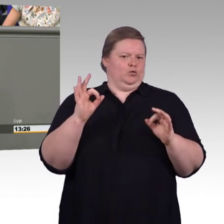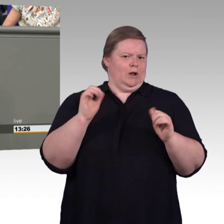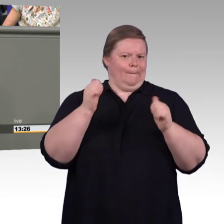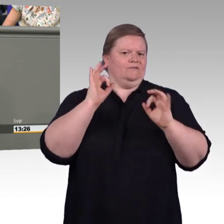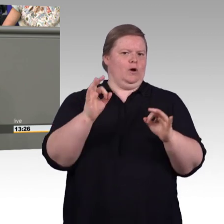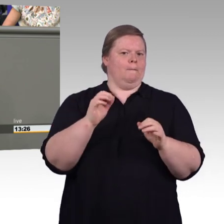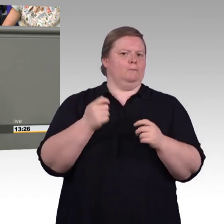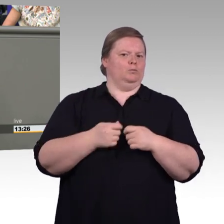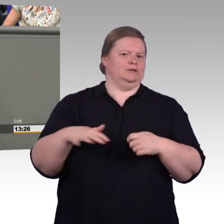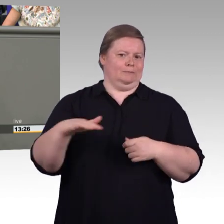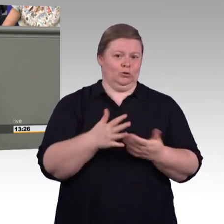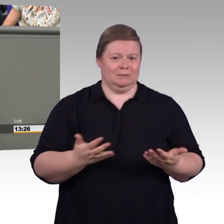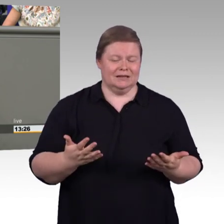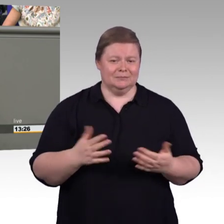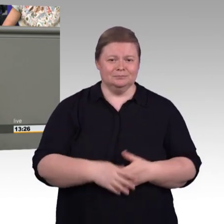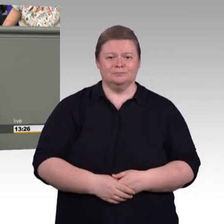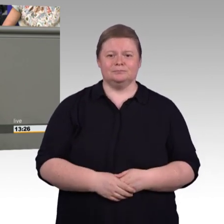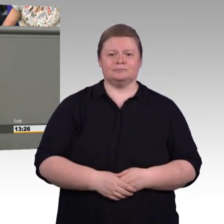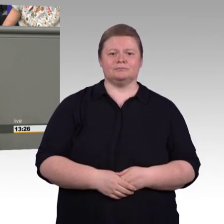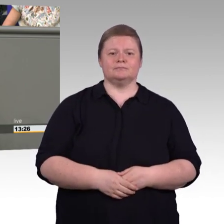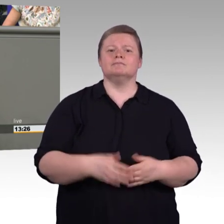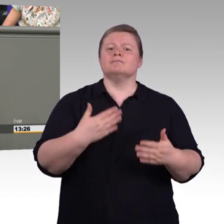die dann auch zur Anwendung und zur Umsetzung dienen,